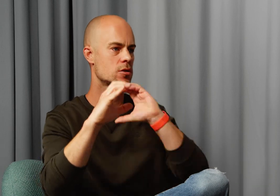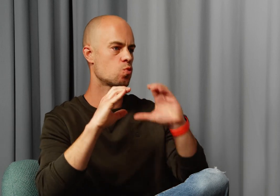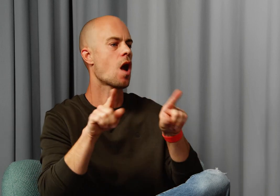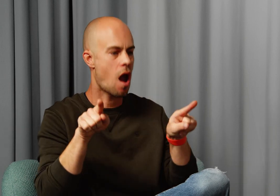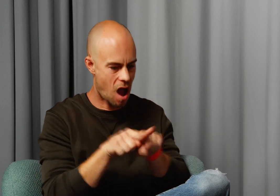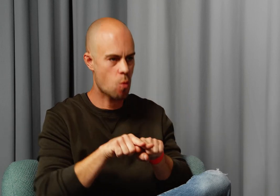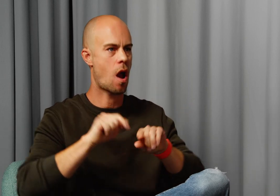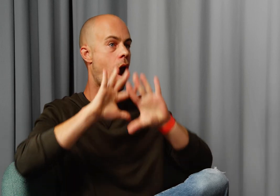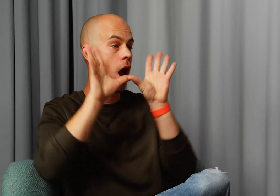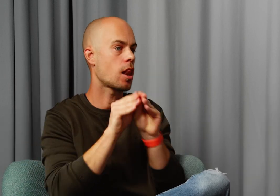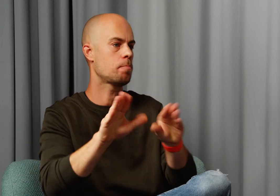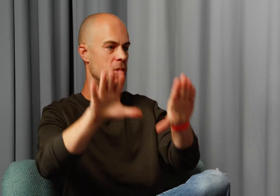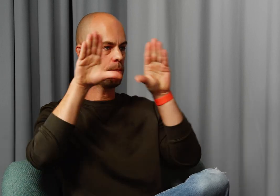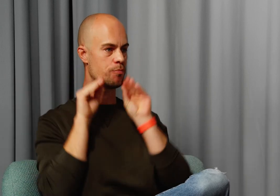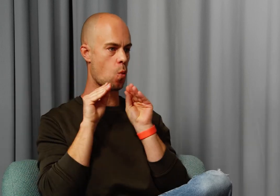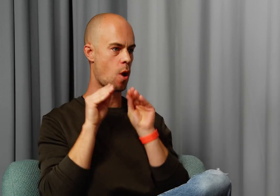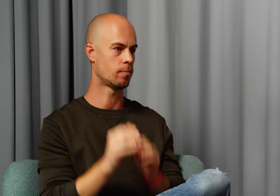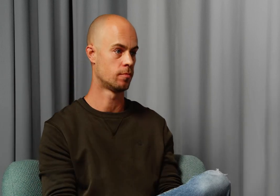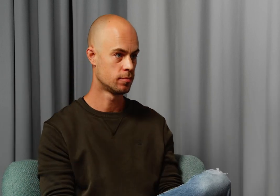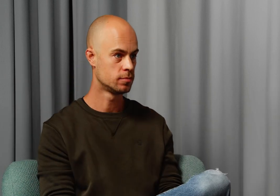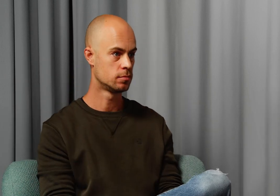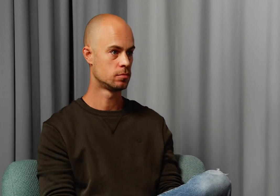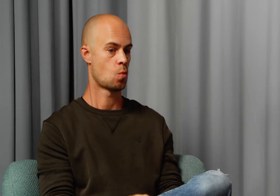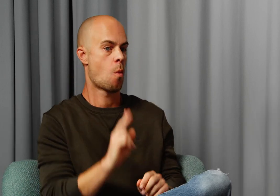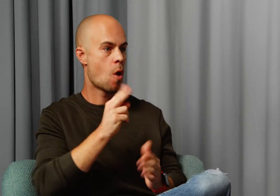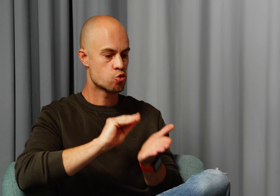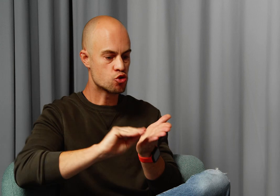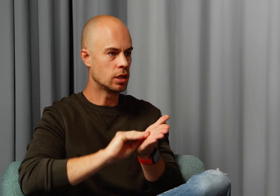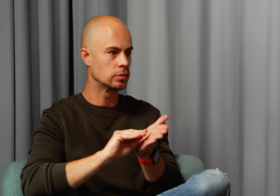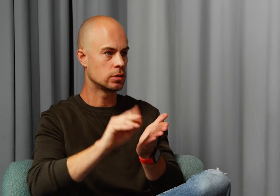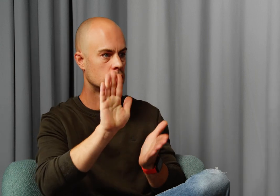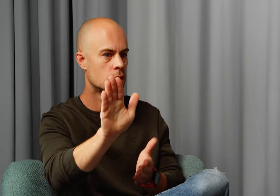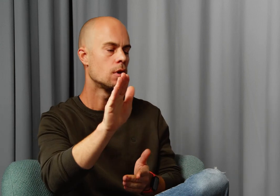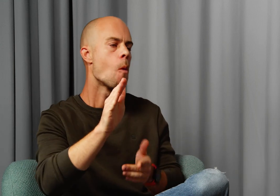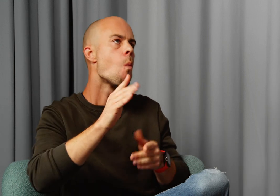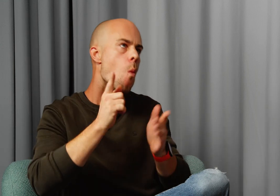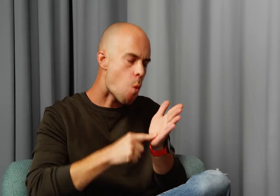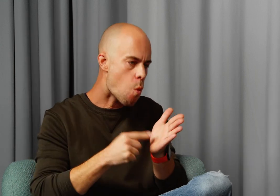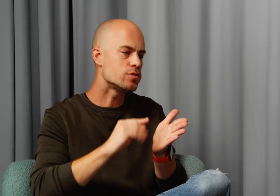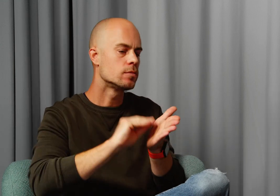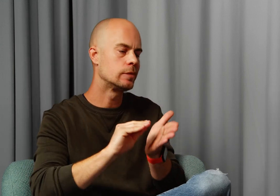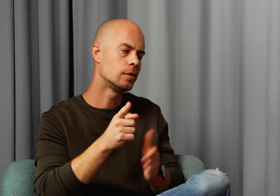weil einfach auch die Kommunikation auch funktionieren muss. Ich muss natürlich auch alles verstehen. Schriftlich ist auch oft schwierig.